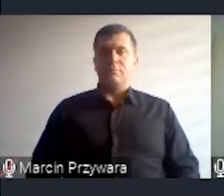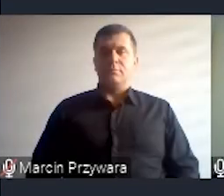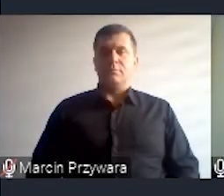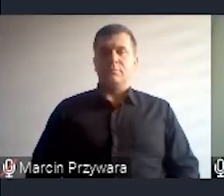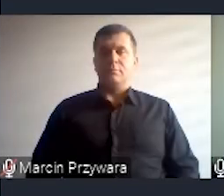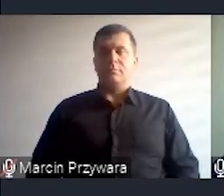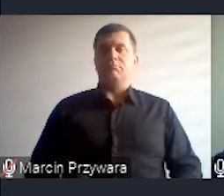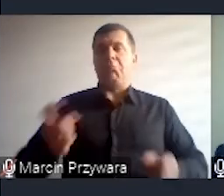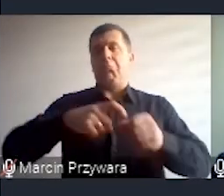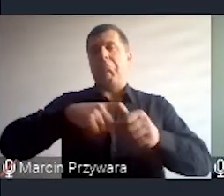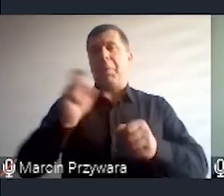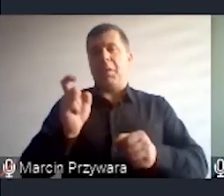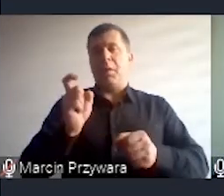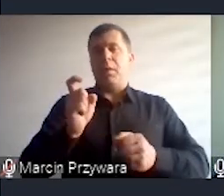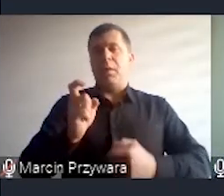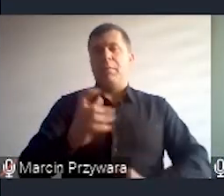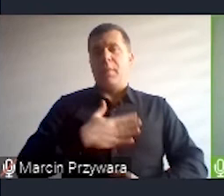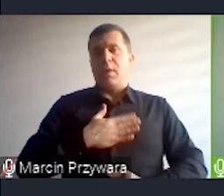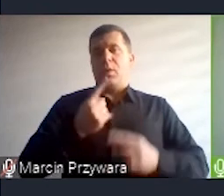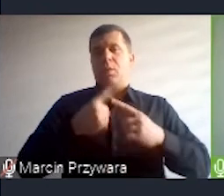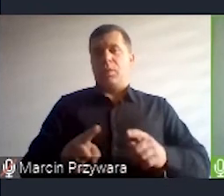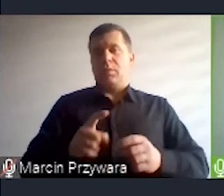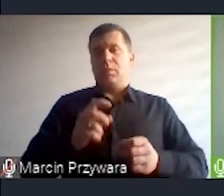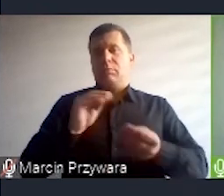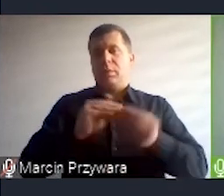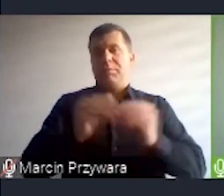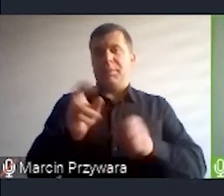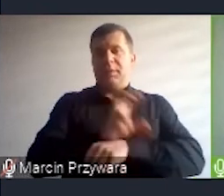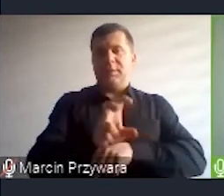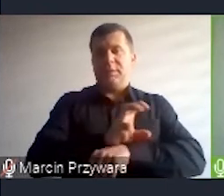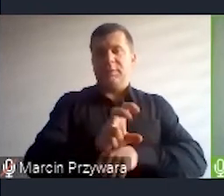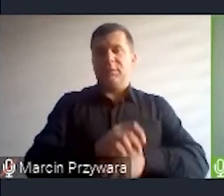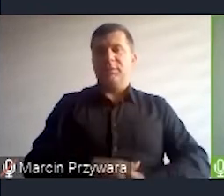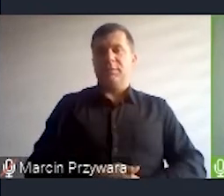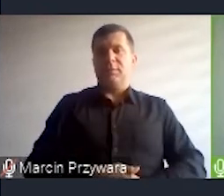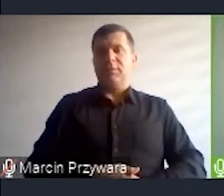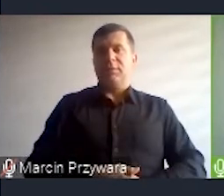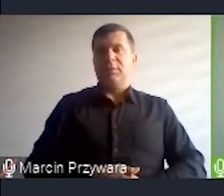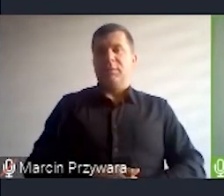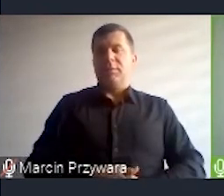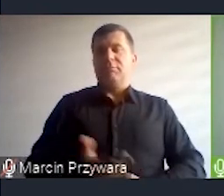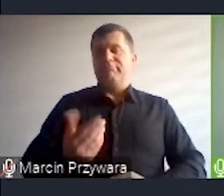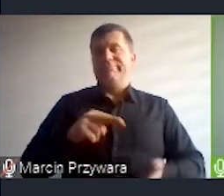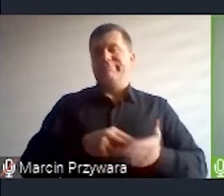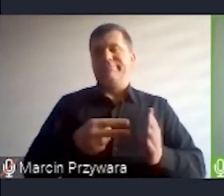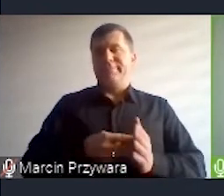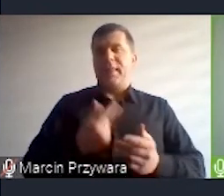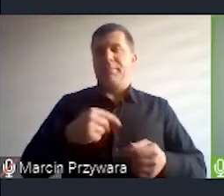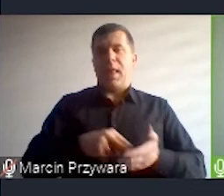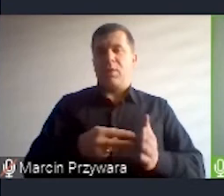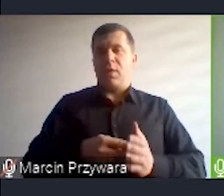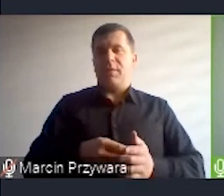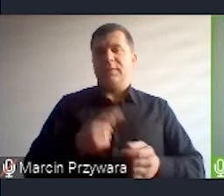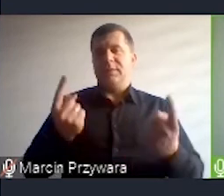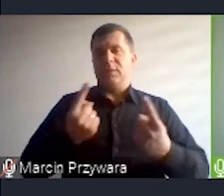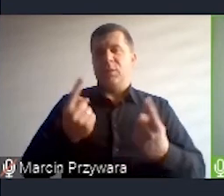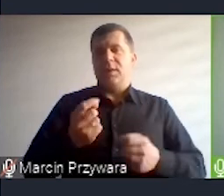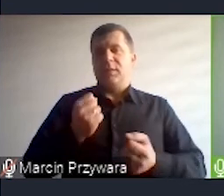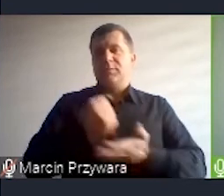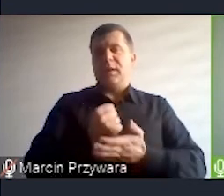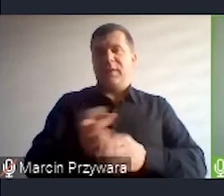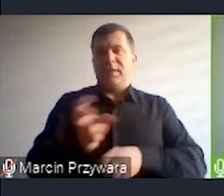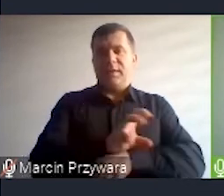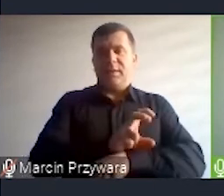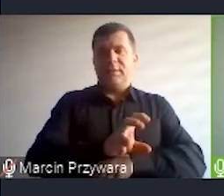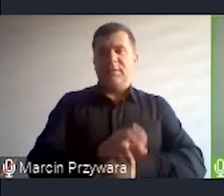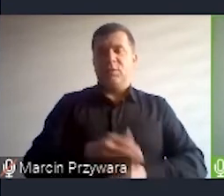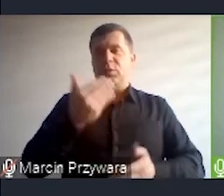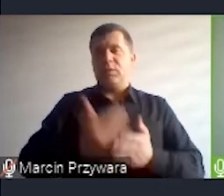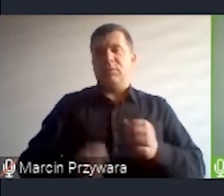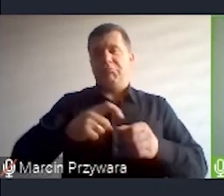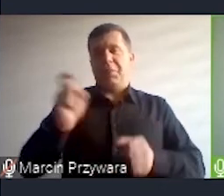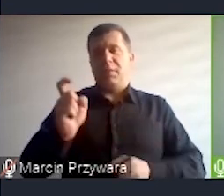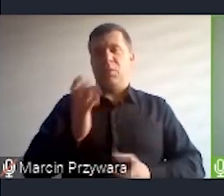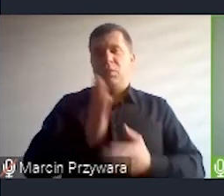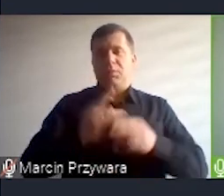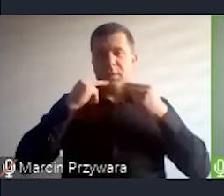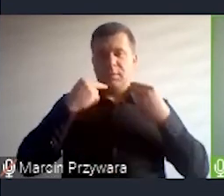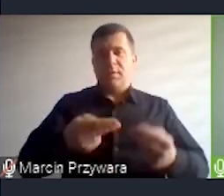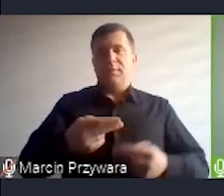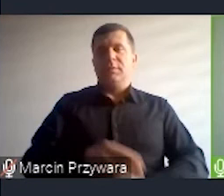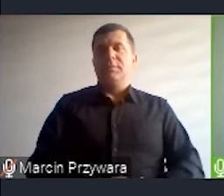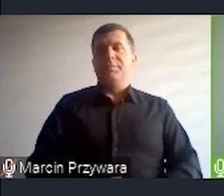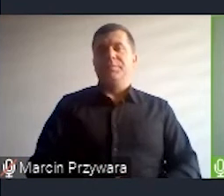Cięcie, tak. Mieliśmy kolejne nieprzewidziane okoliczności związane z utratą sygnału, ale już jestem, proszę Państwa.